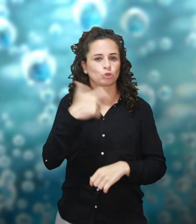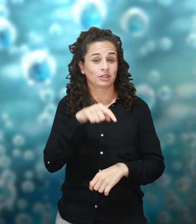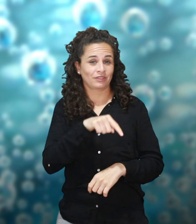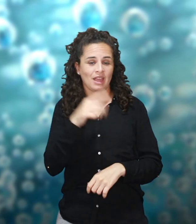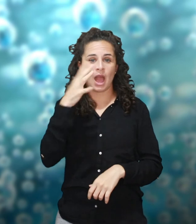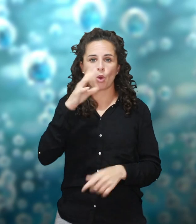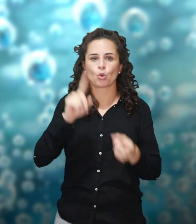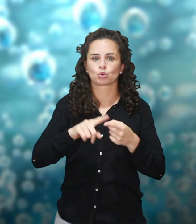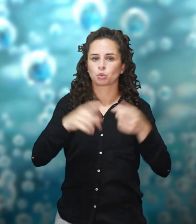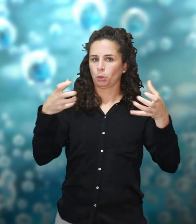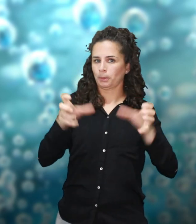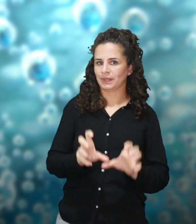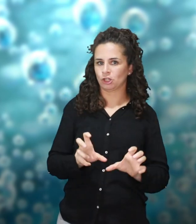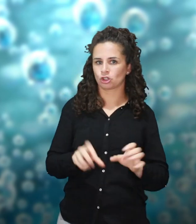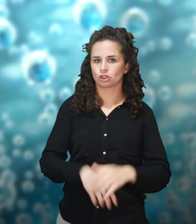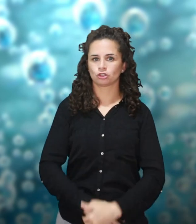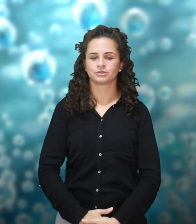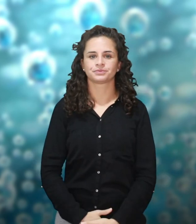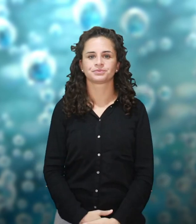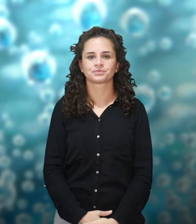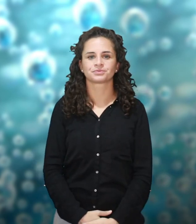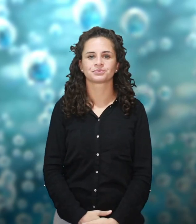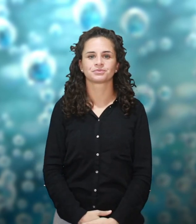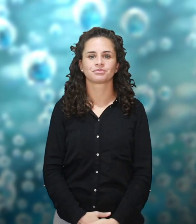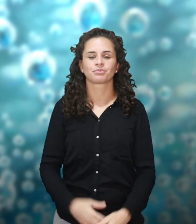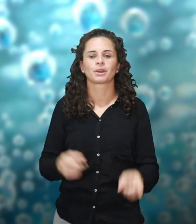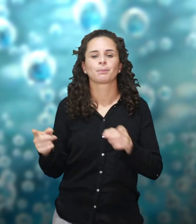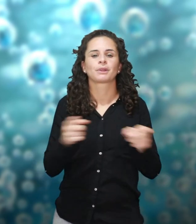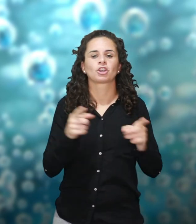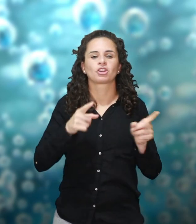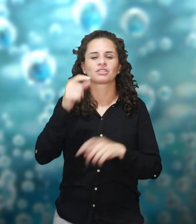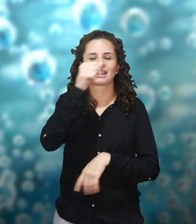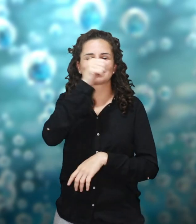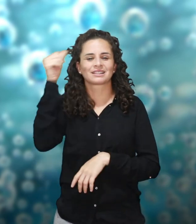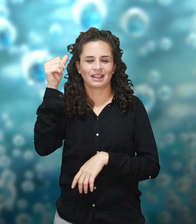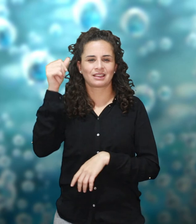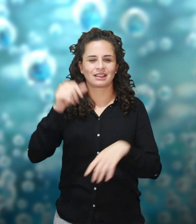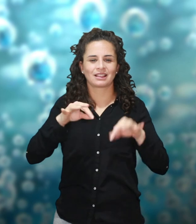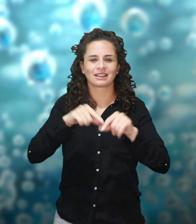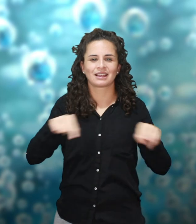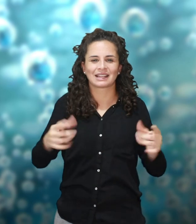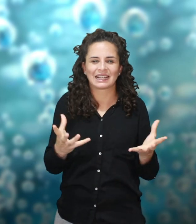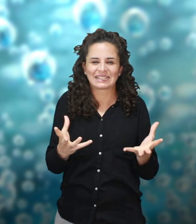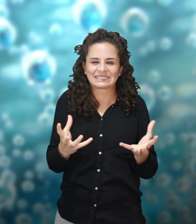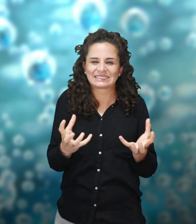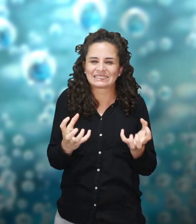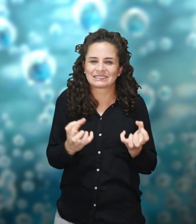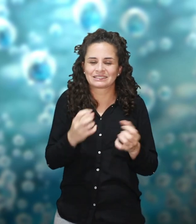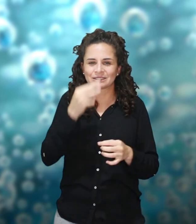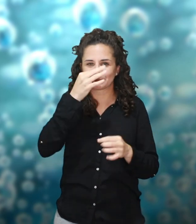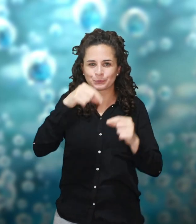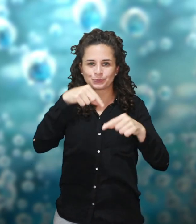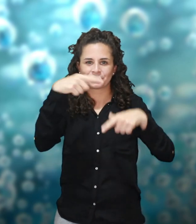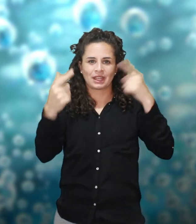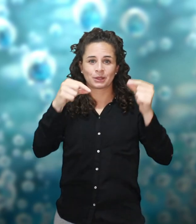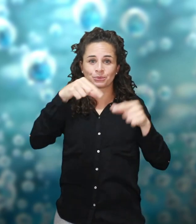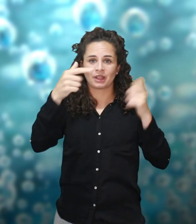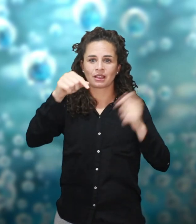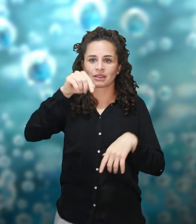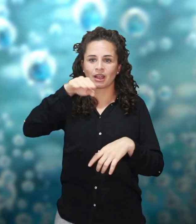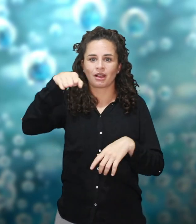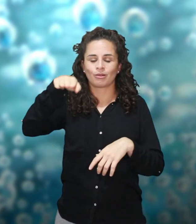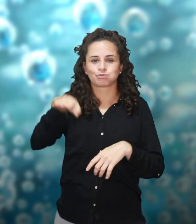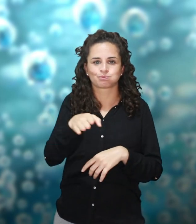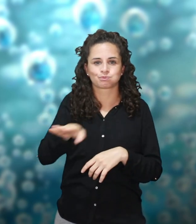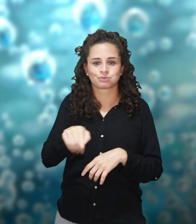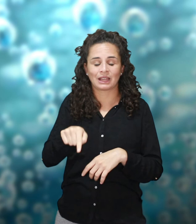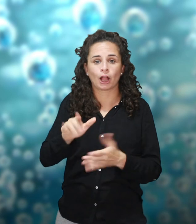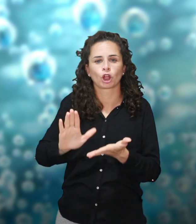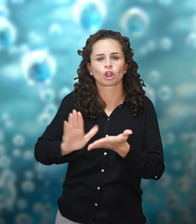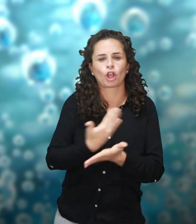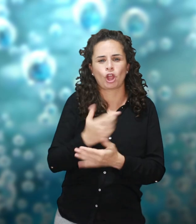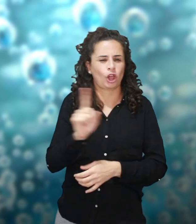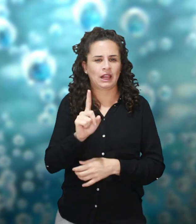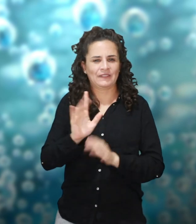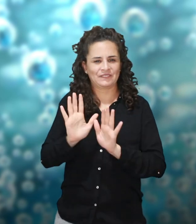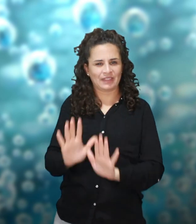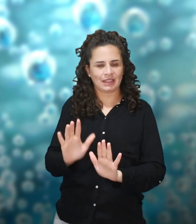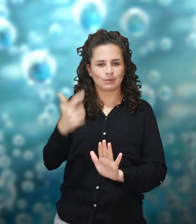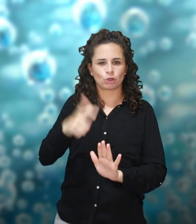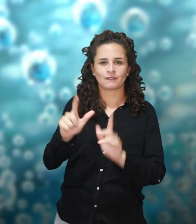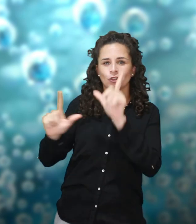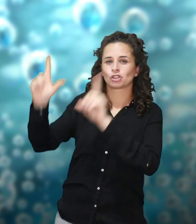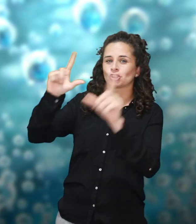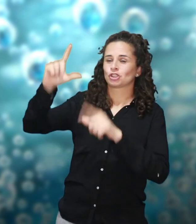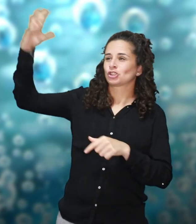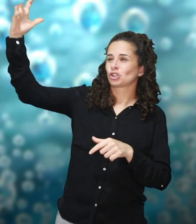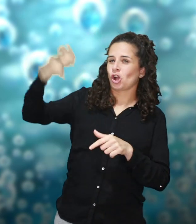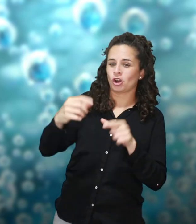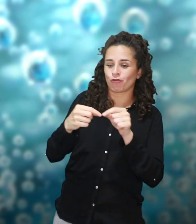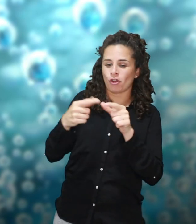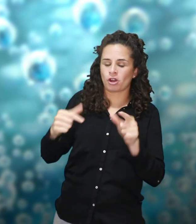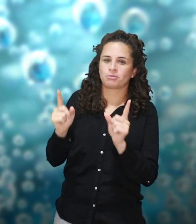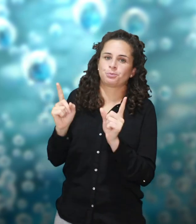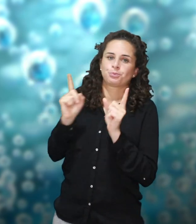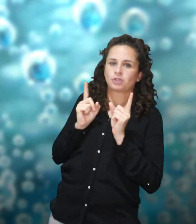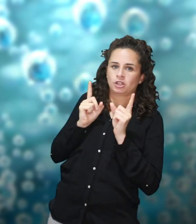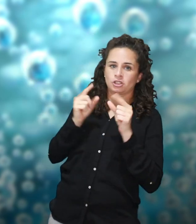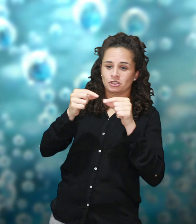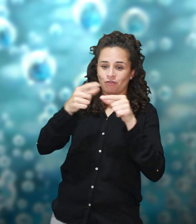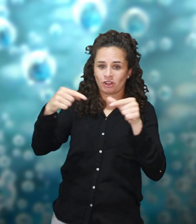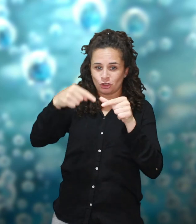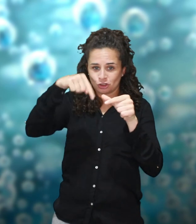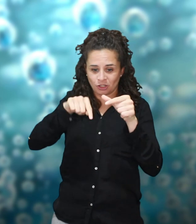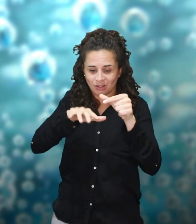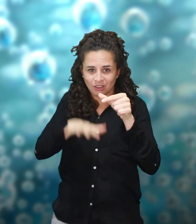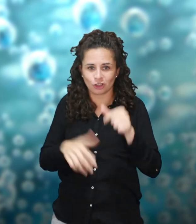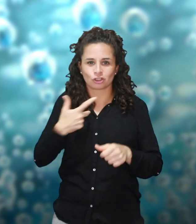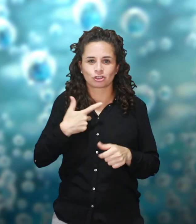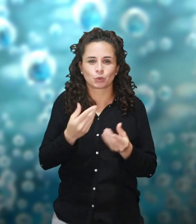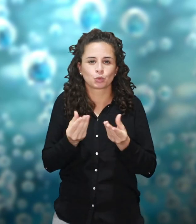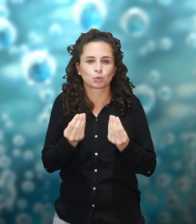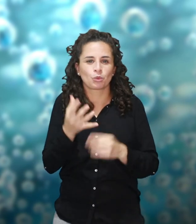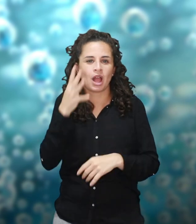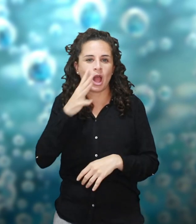ti farà risparmiare acqua. Lascia le foglie tagliate sul terreno, in modo da prevenire, nei periodi di siccità, l’inaridimento del prato.